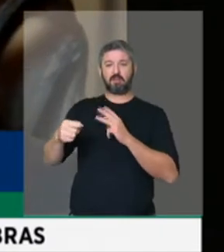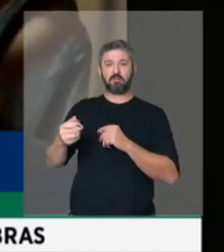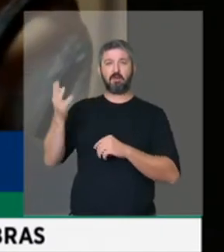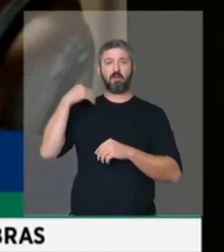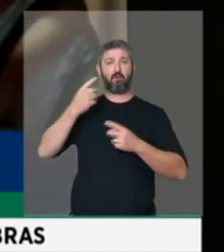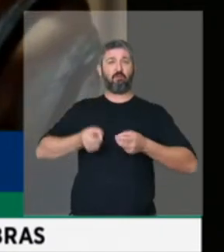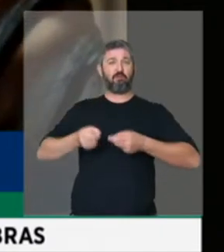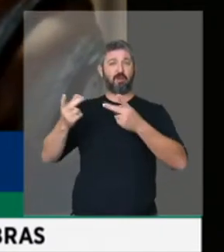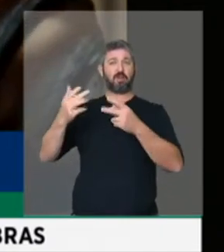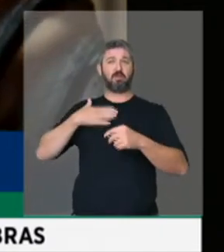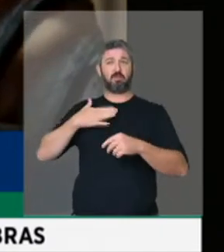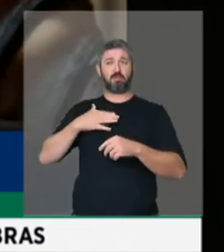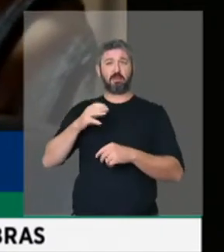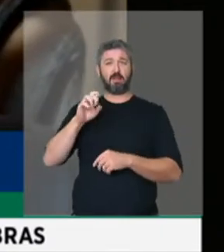ERA ACIONISTA DA ELETROBRAS, TÃO LOGO FALEI ISSO, NÃO